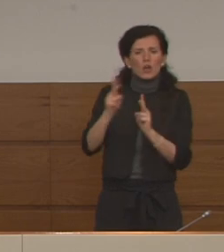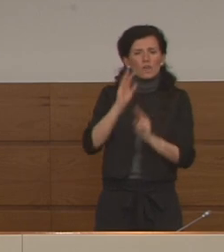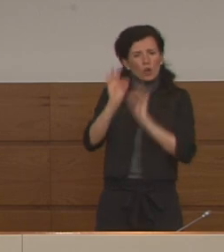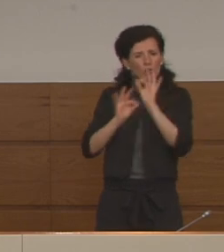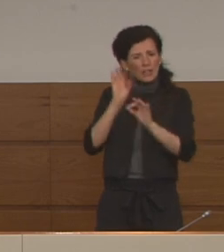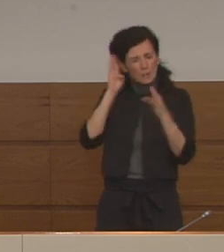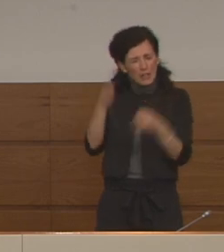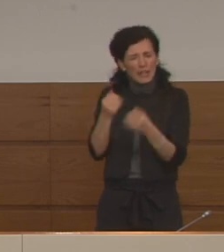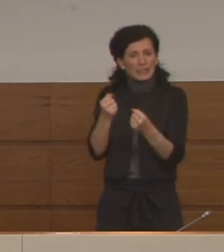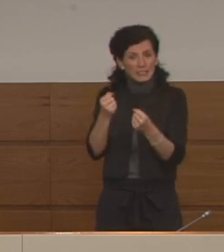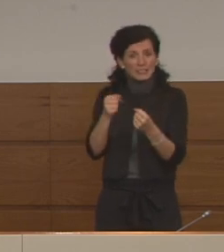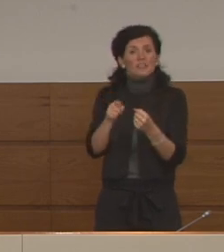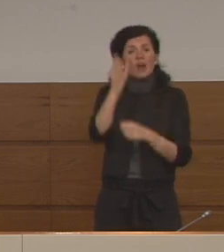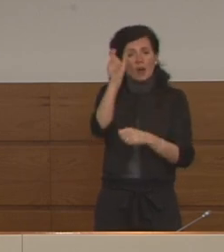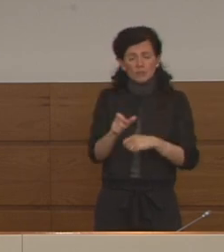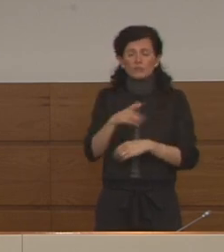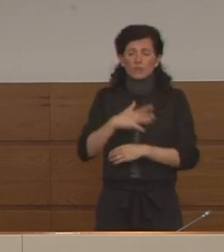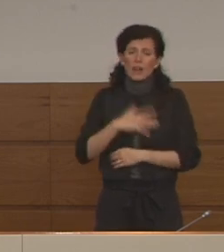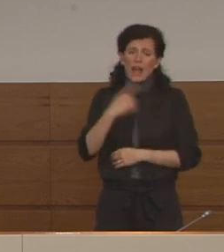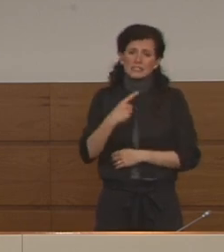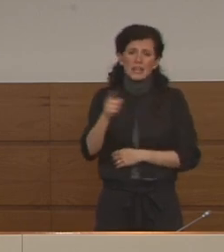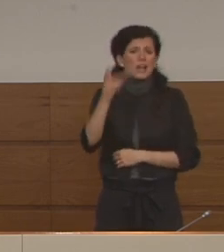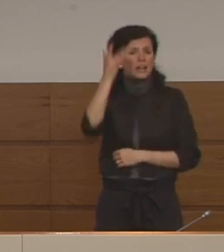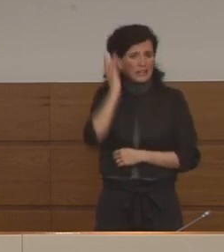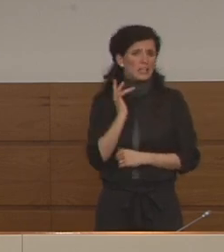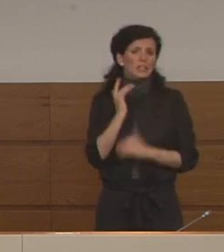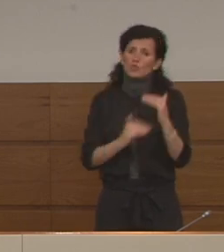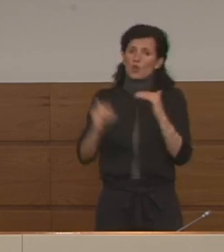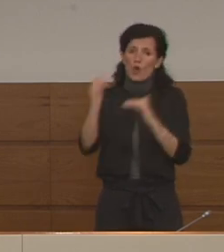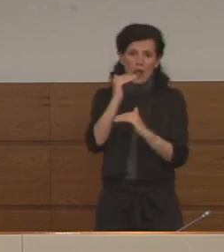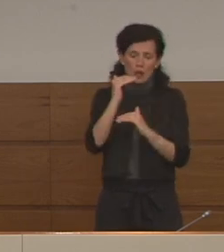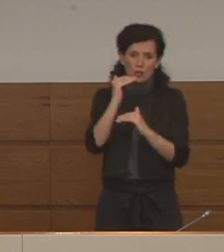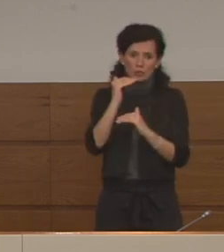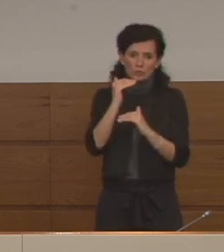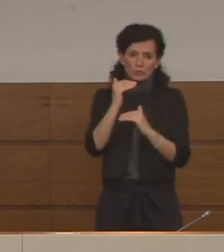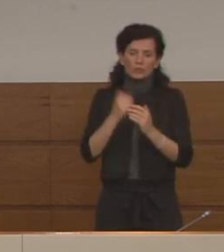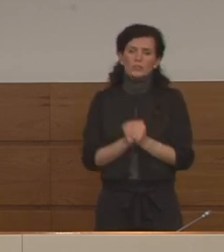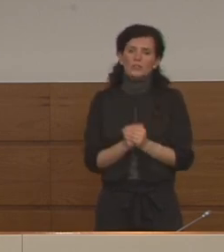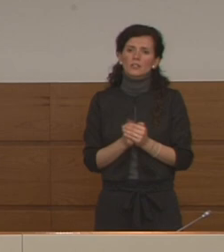che tuttora pagano il prezzo maggiore. E di conseguenza avere verso questa fetta